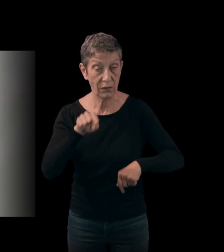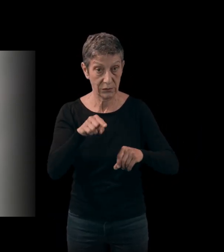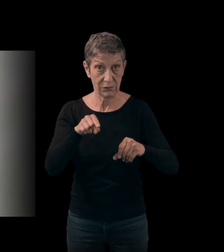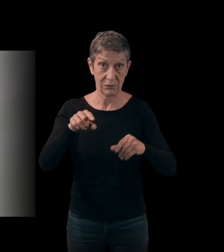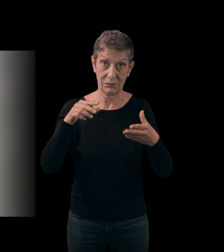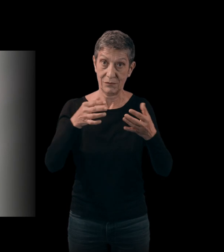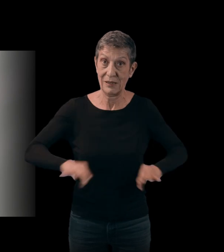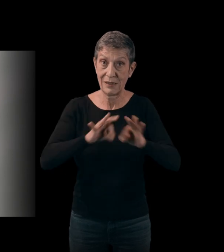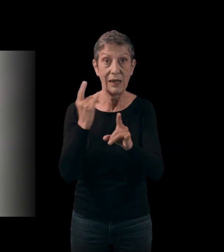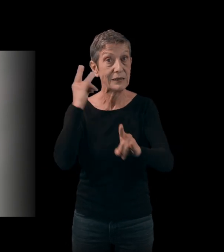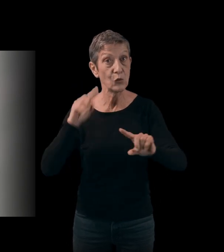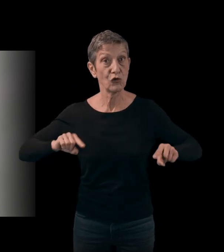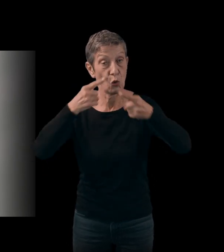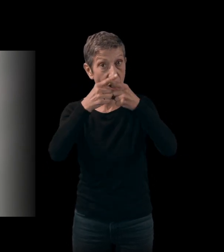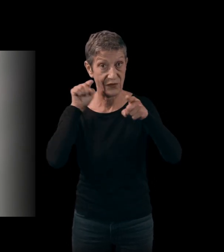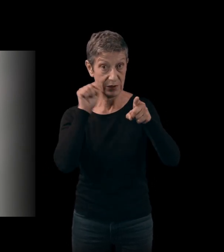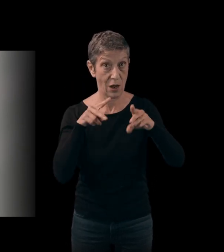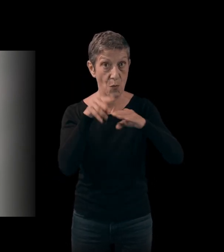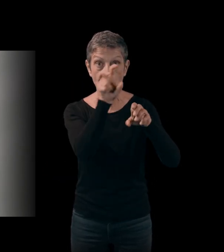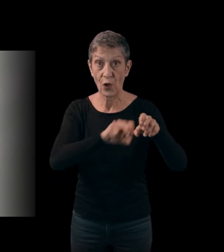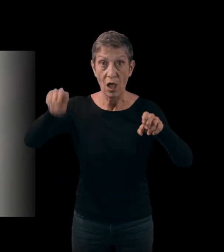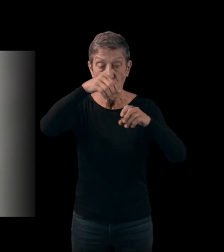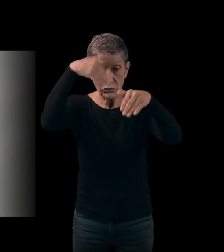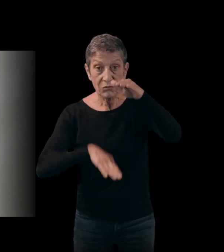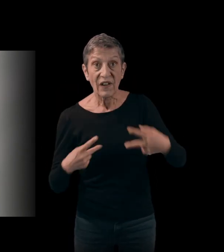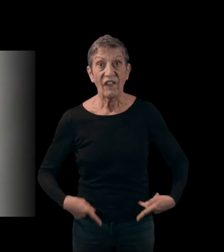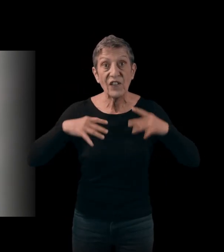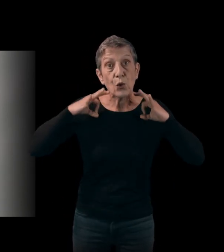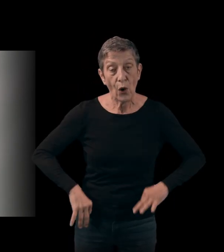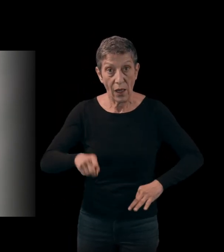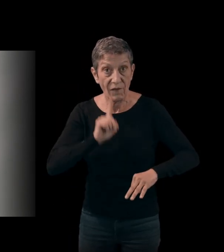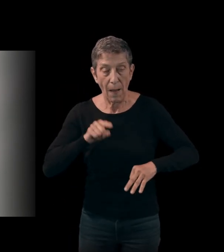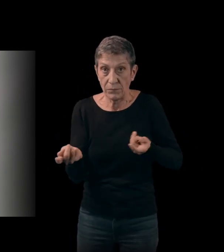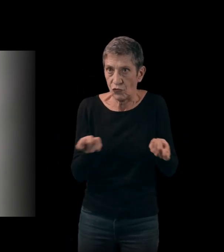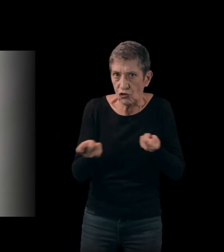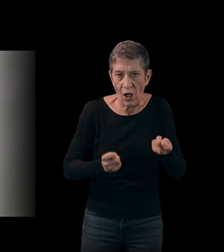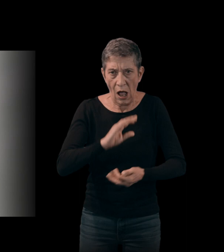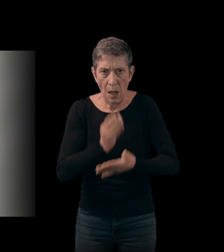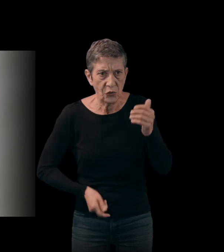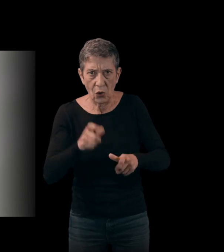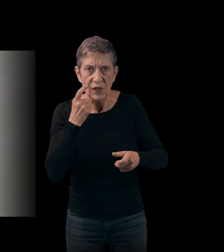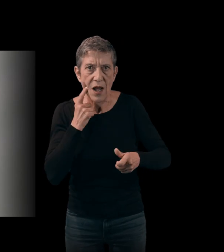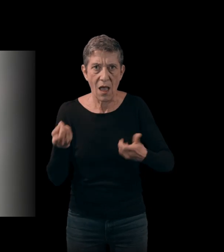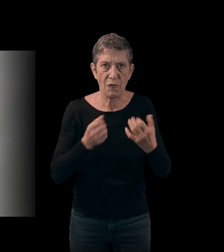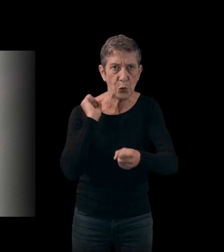Juste au-dessus de la vie scolaire, là où Clarence Albertini gère, entre trois rendez-vous, le flux des absences injustifiées et la rotation des punitions.